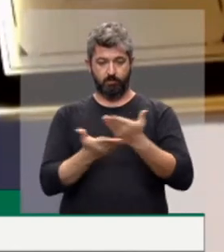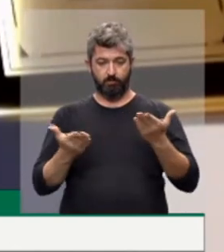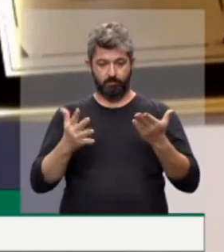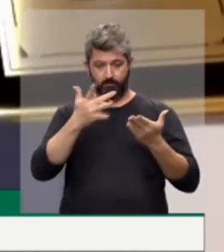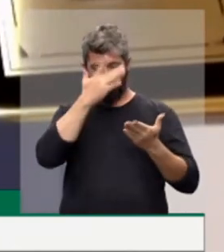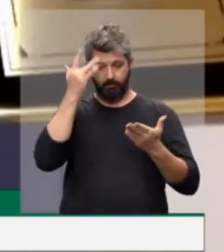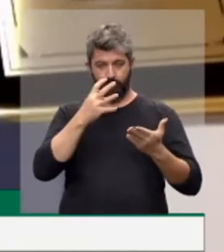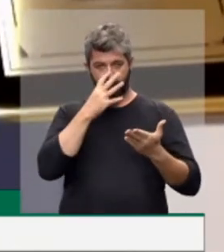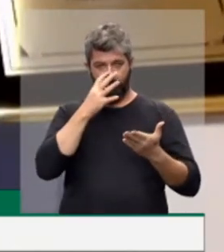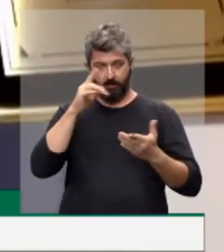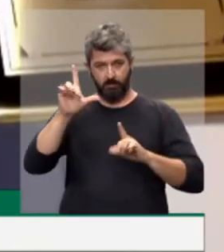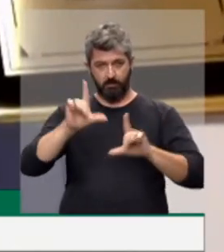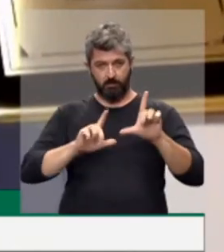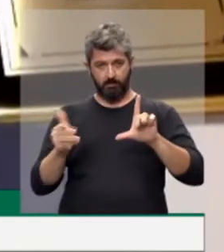MARCELO . -- PODE USAR O TEMPO.